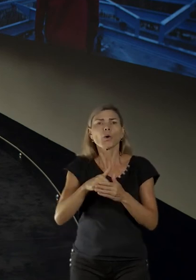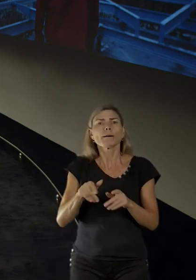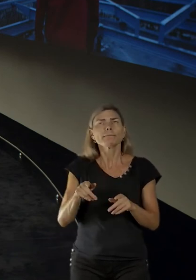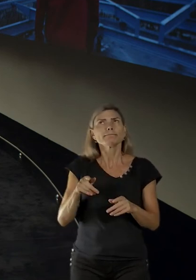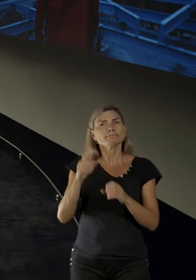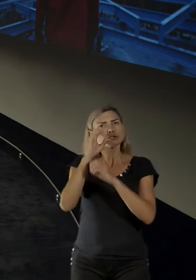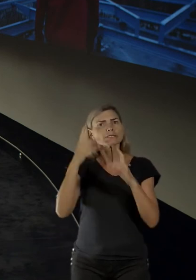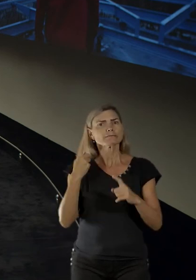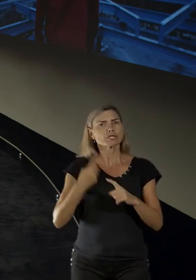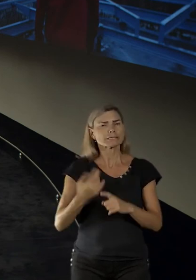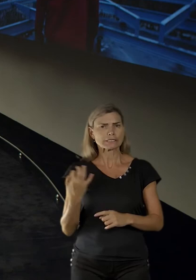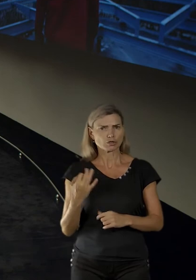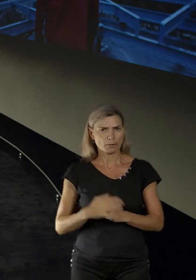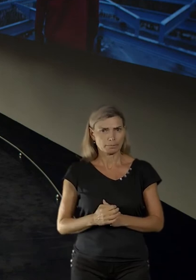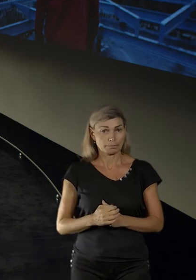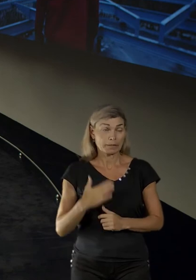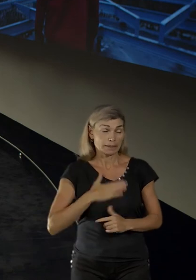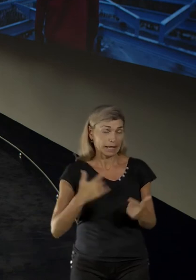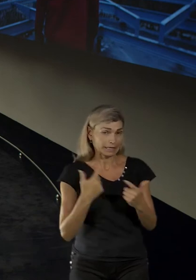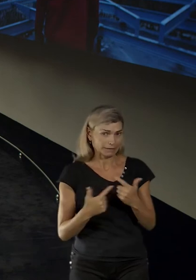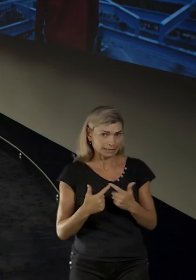Strašně rychle to můžu vysvětlit, jak je na to kouká Metropolitní plán.